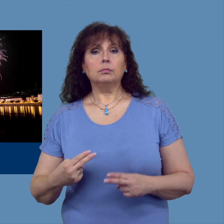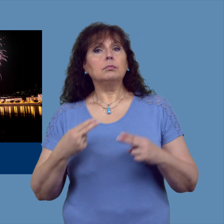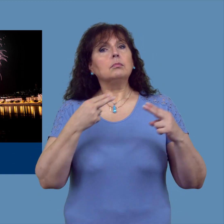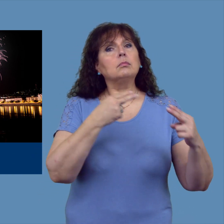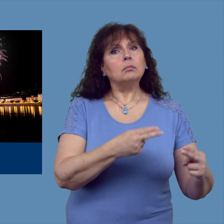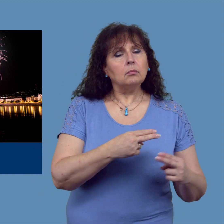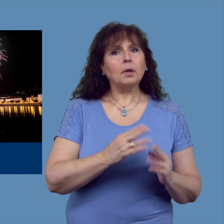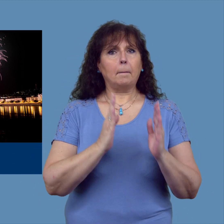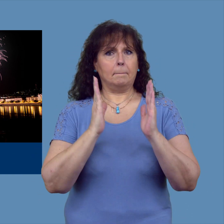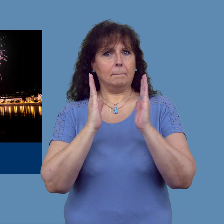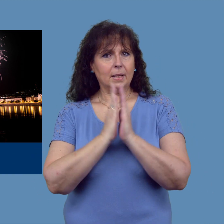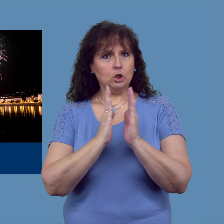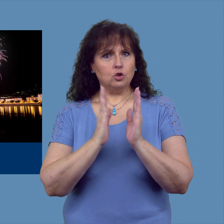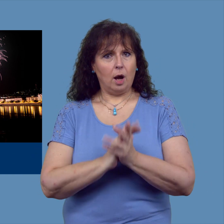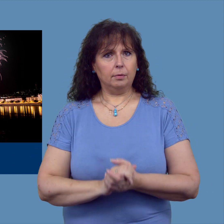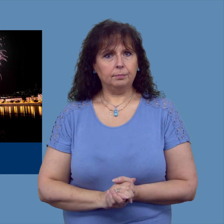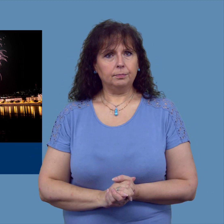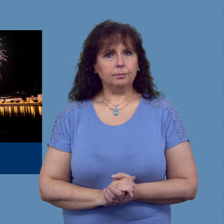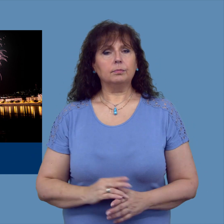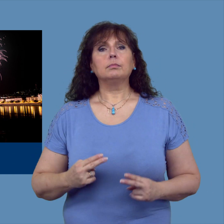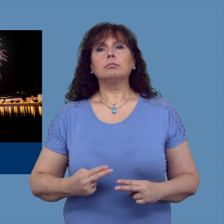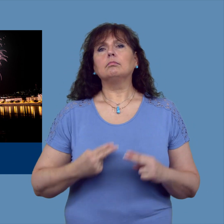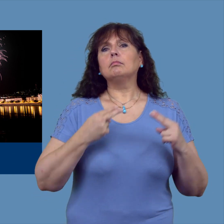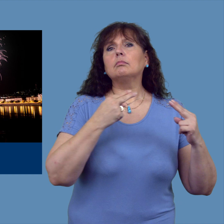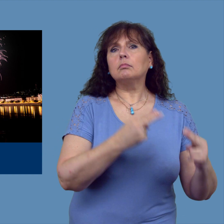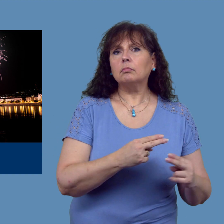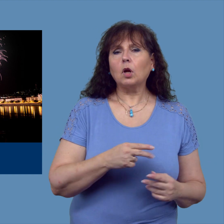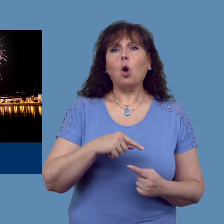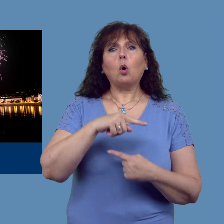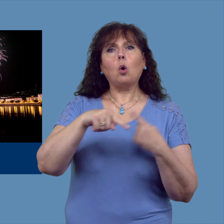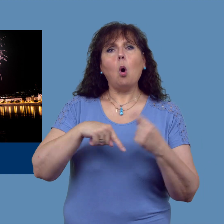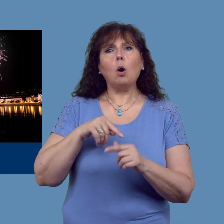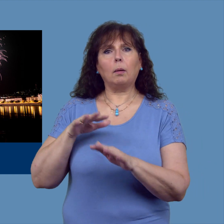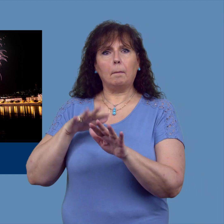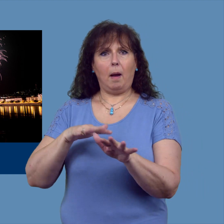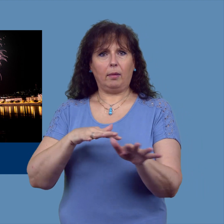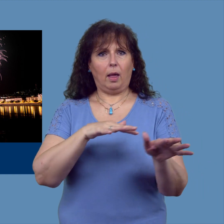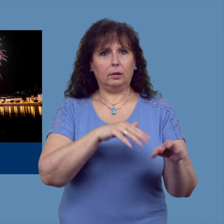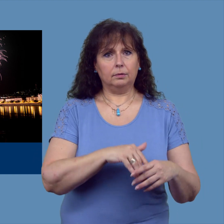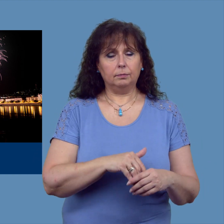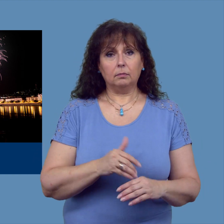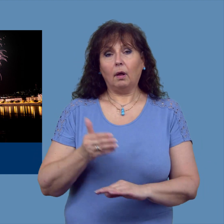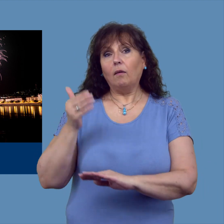Ismét megtartják az ünnepi szentmisét, majd innen indul a körmenet,